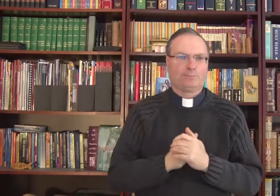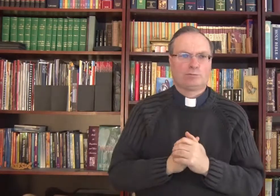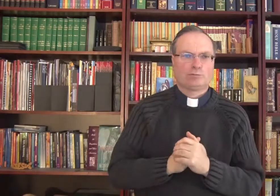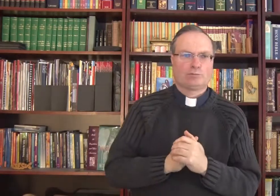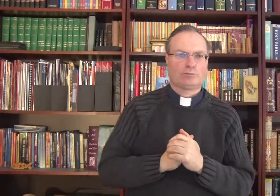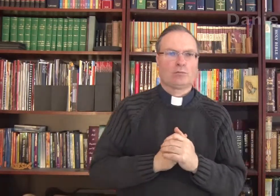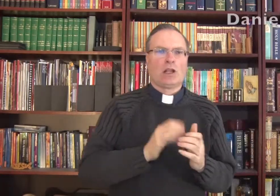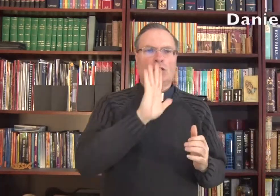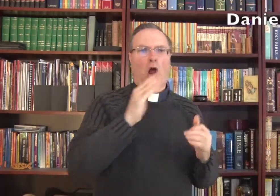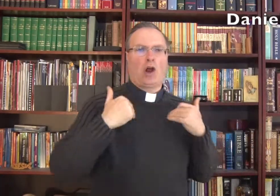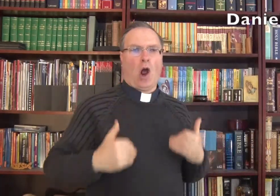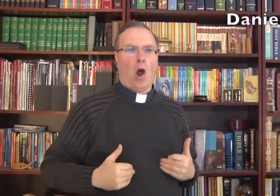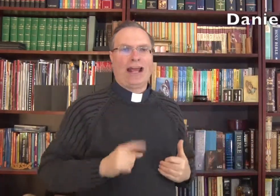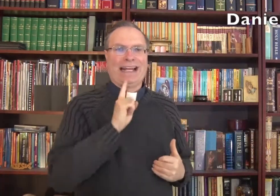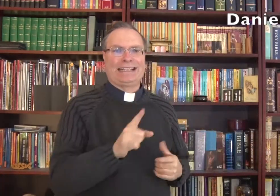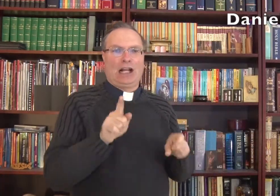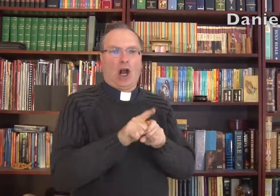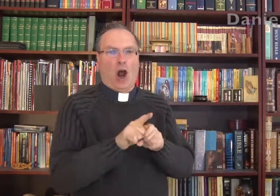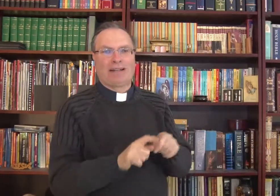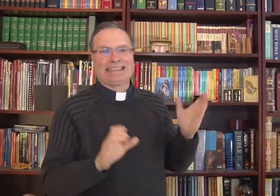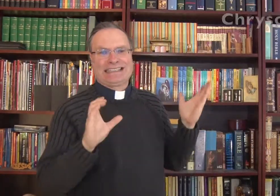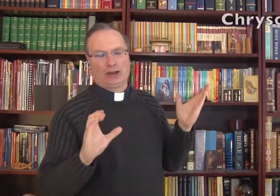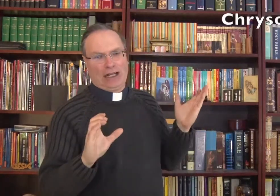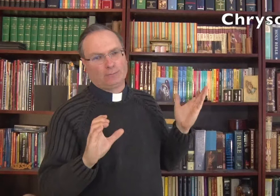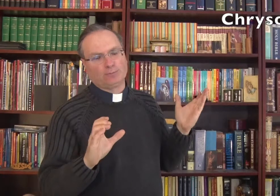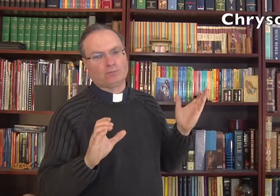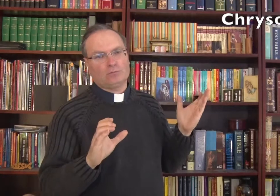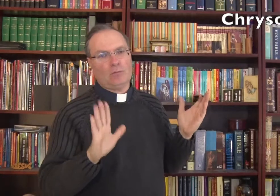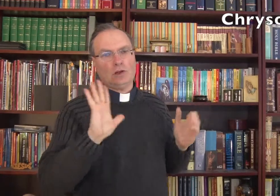«Son corps était comme de chrysolithe,